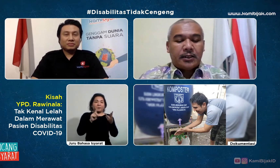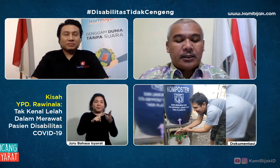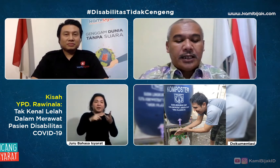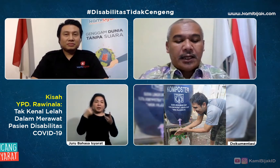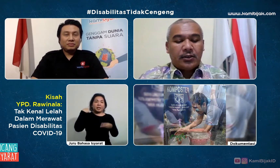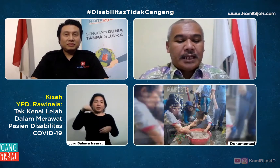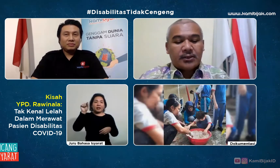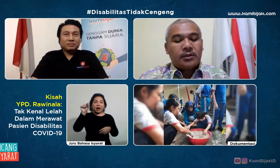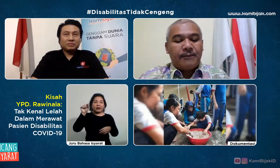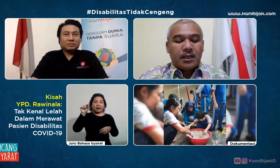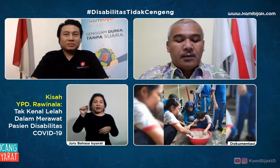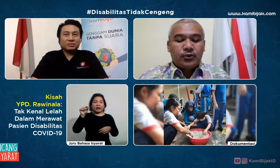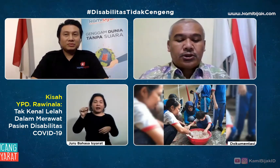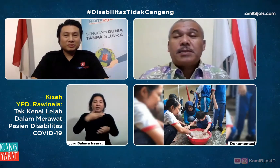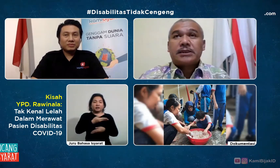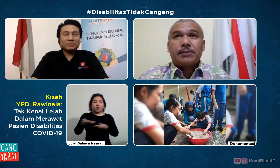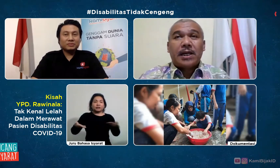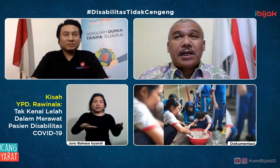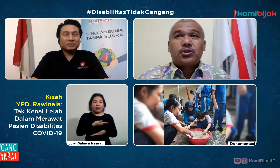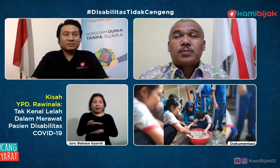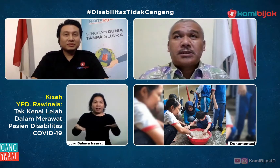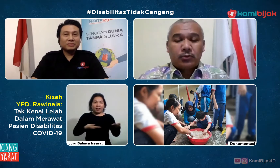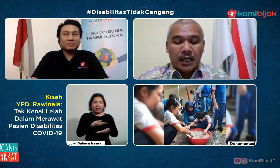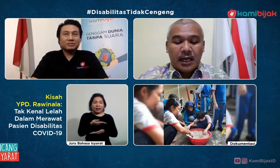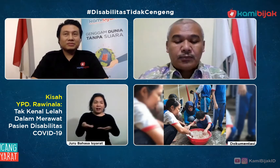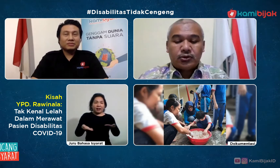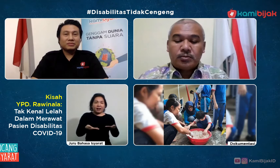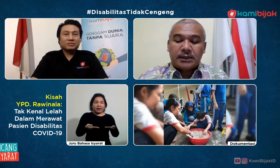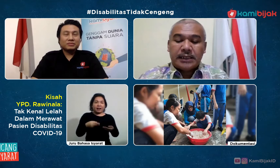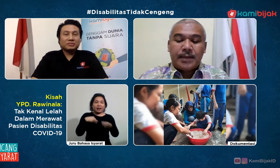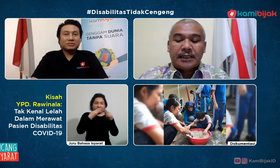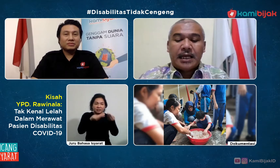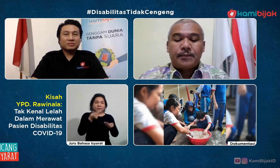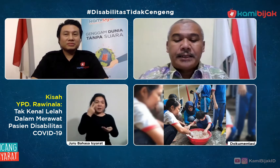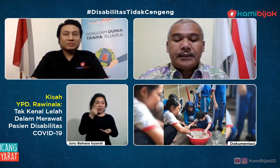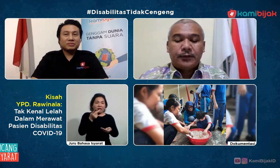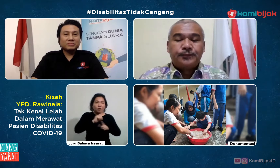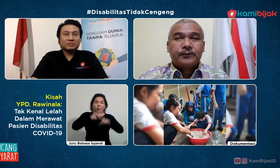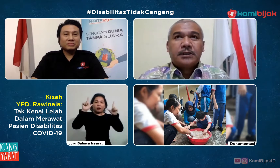dan yang luar biasa juga Puskesmas setempat susunan Kelurahan Puskesmas Kecamatan baik itu.